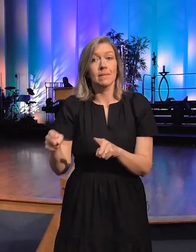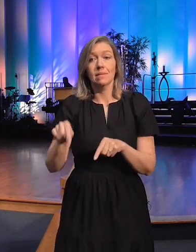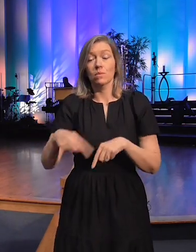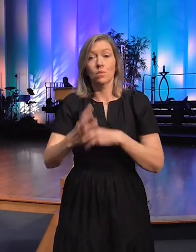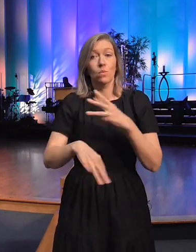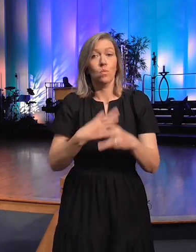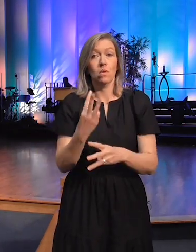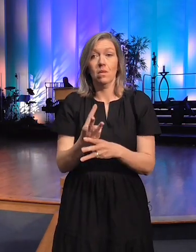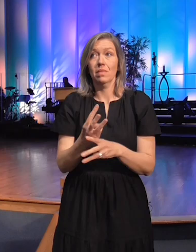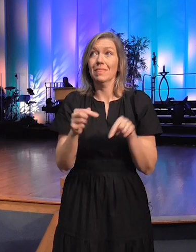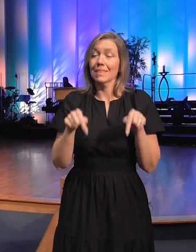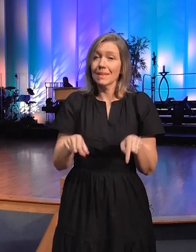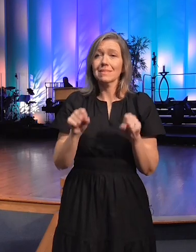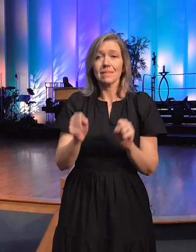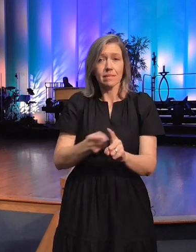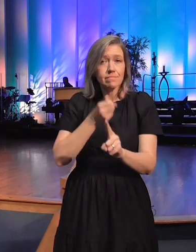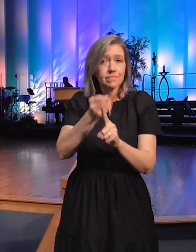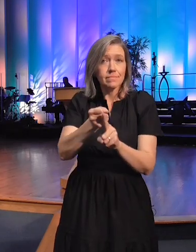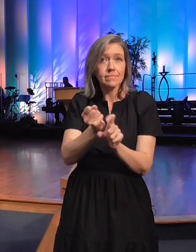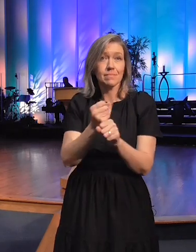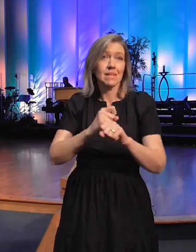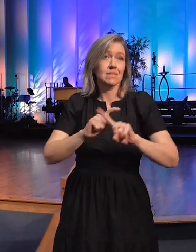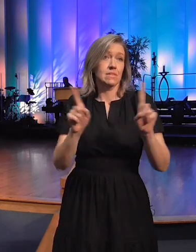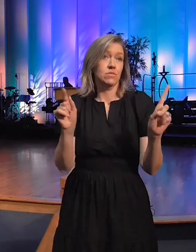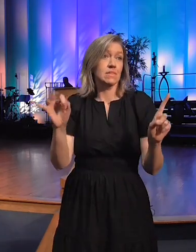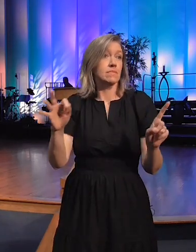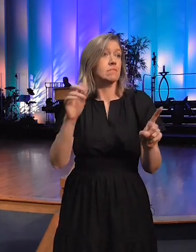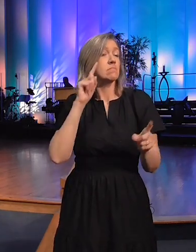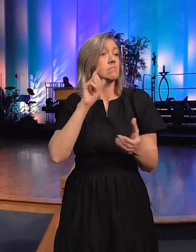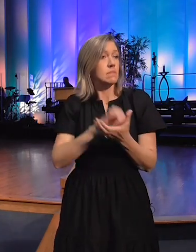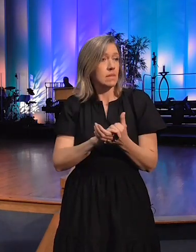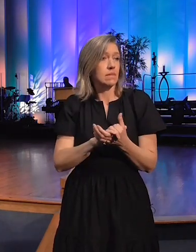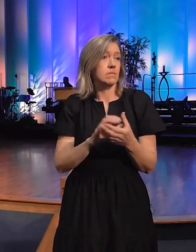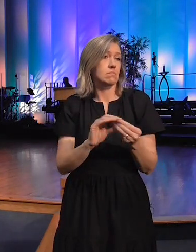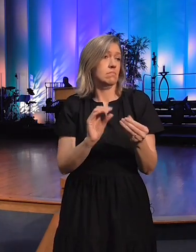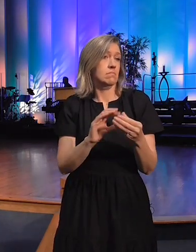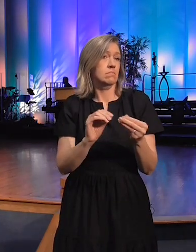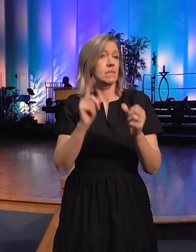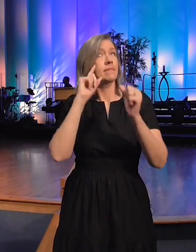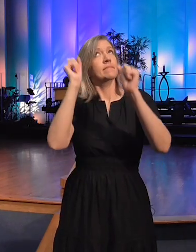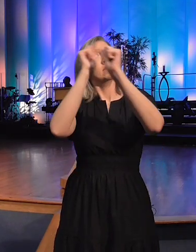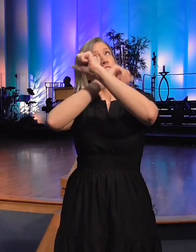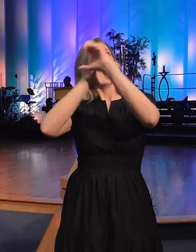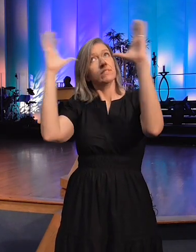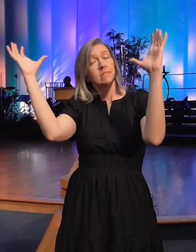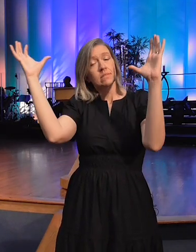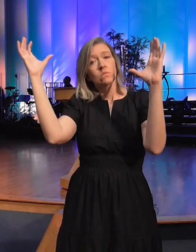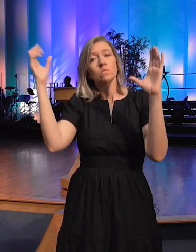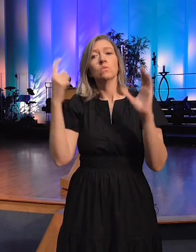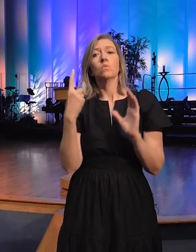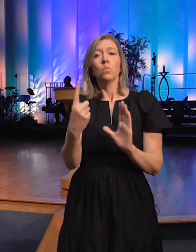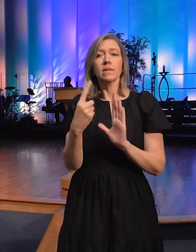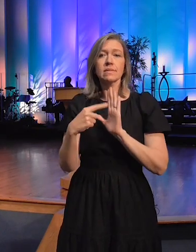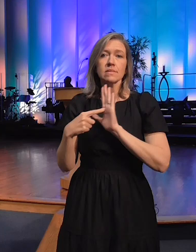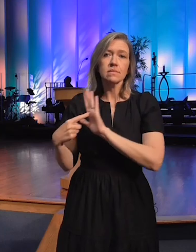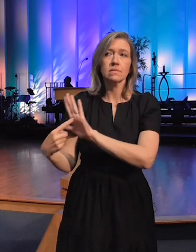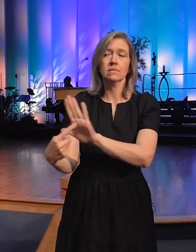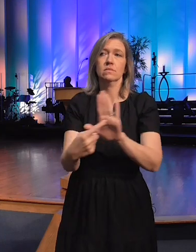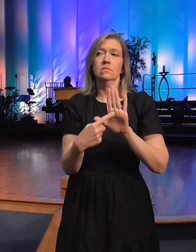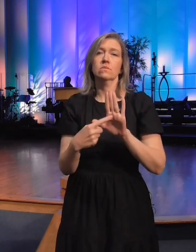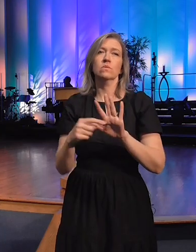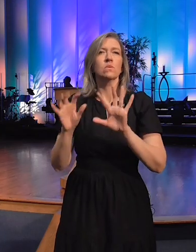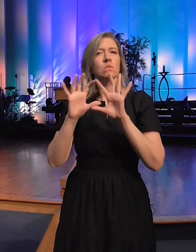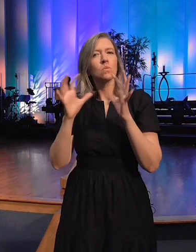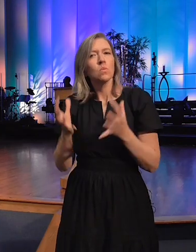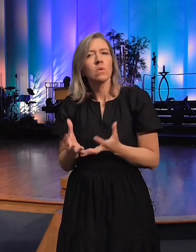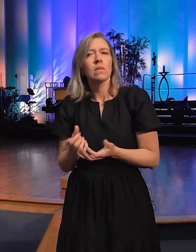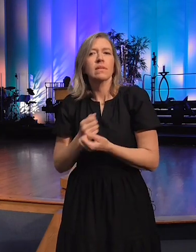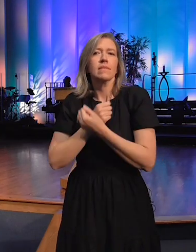si realmente creemos lo que decimos para que nuestra visión La Unidad revele un mundo de amor, paz.